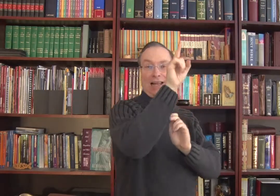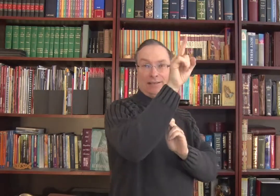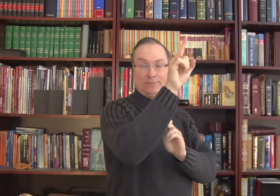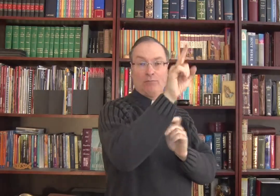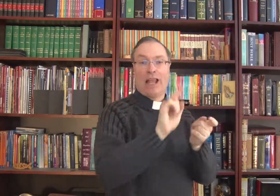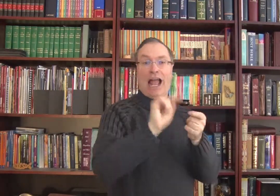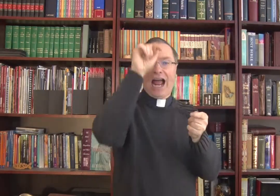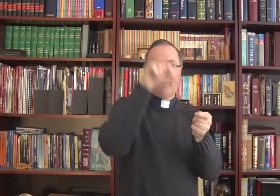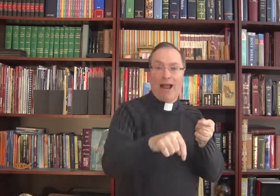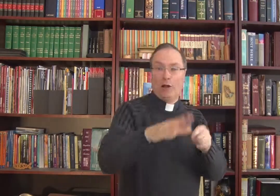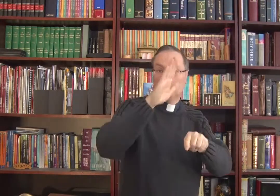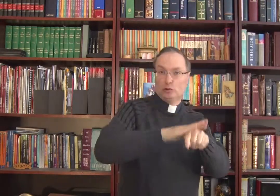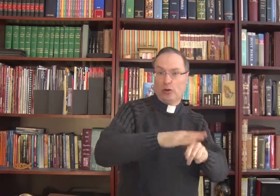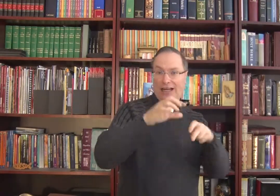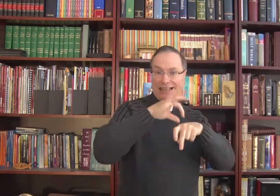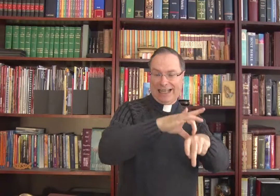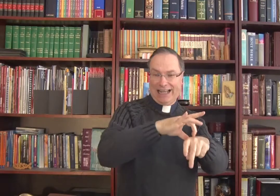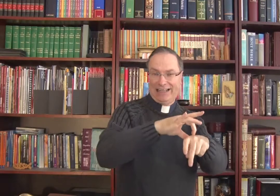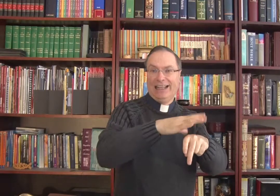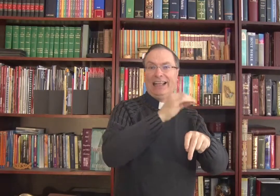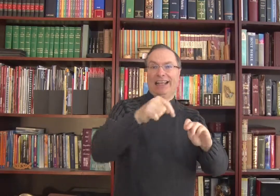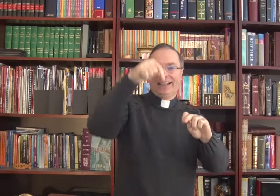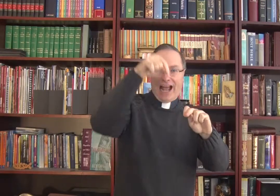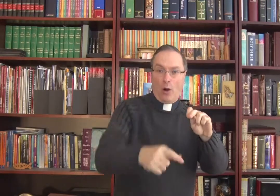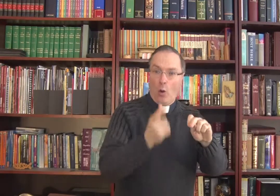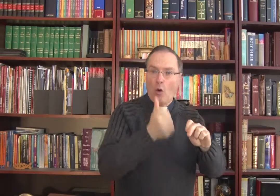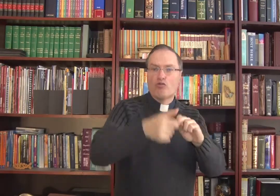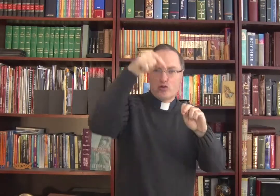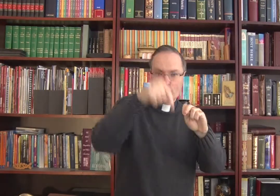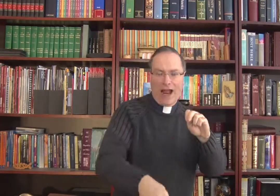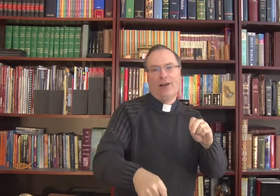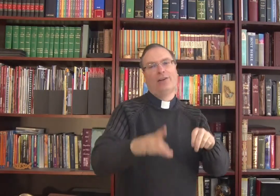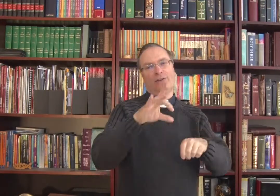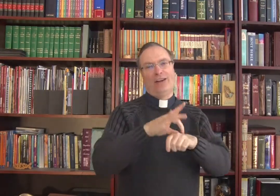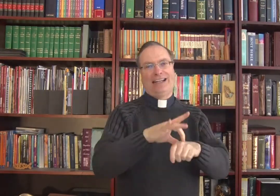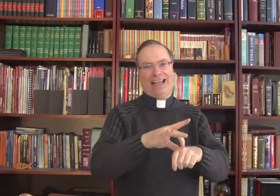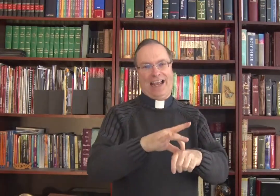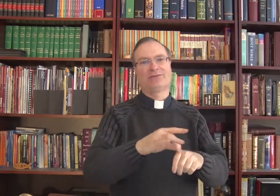en bas sur la terre et dans l'eau plus bas que la terre.»